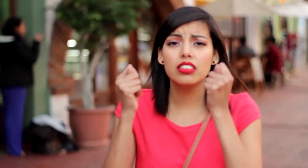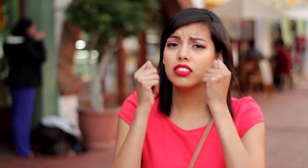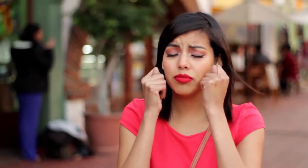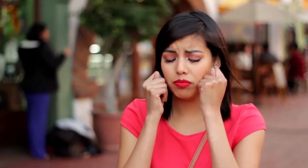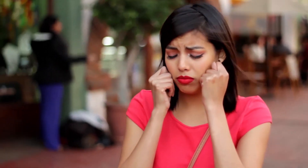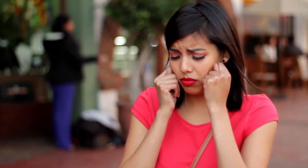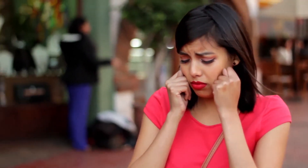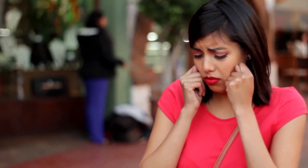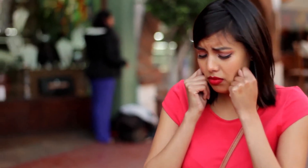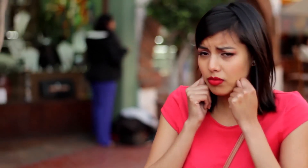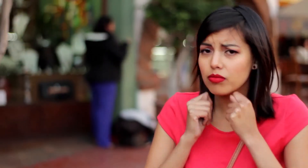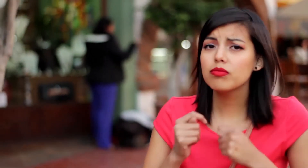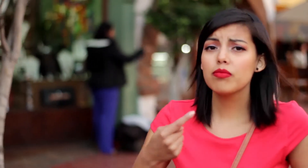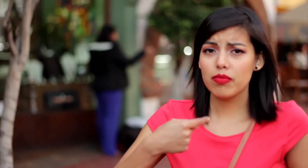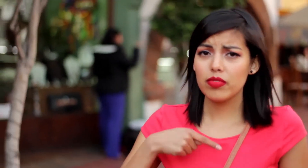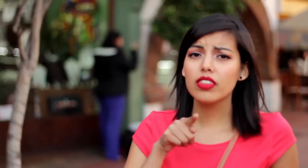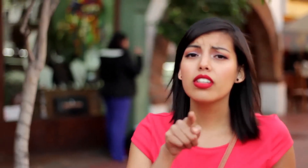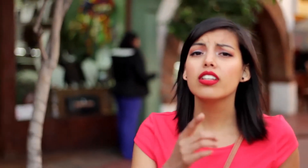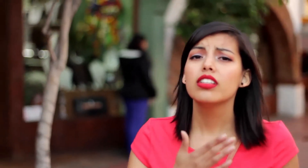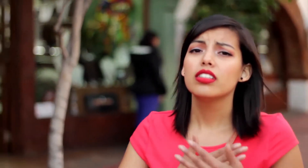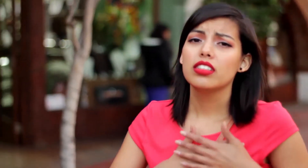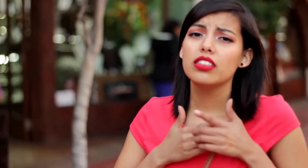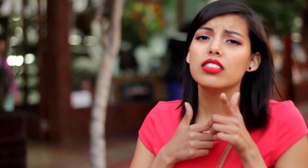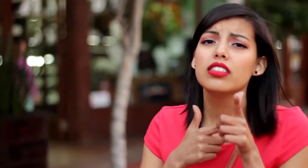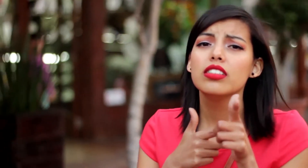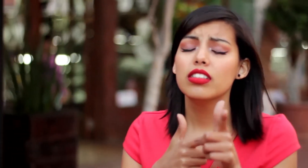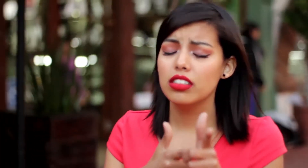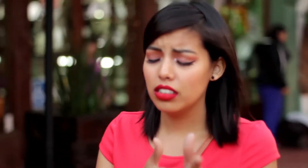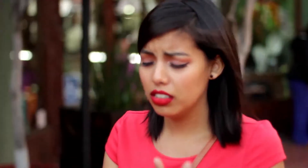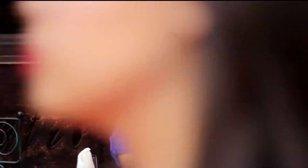de cualquier modo yo te seguiré queriendo